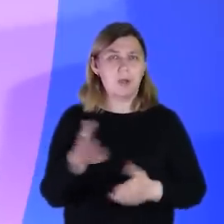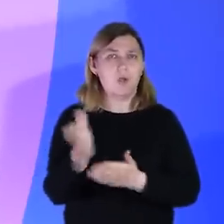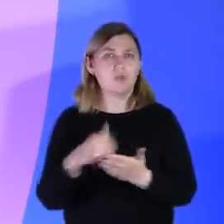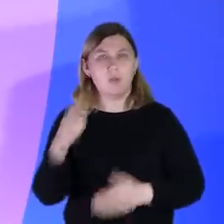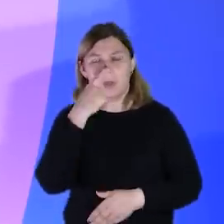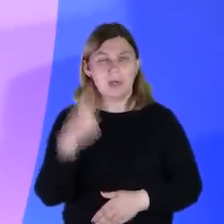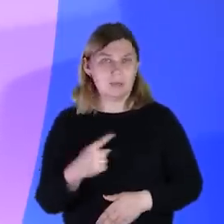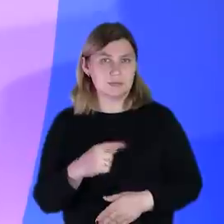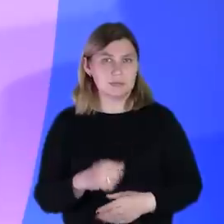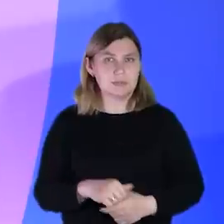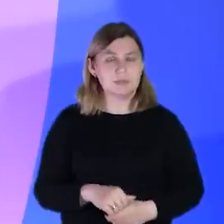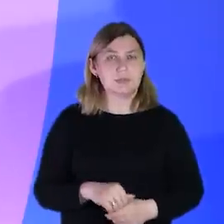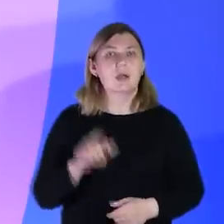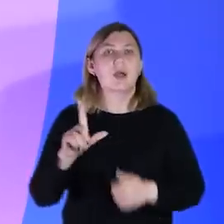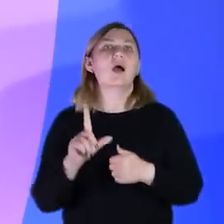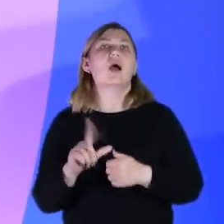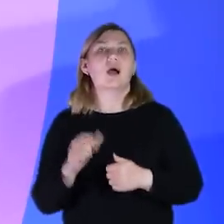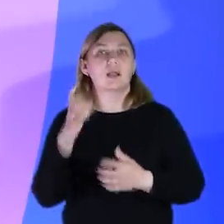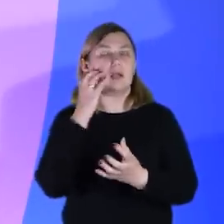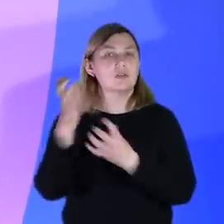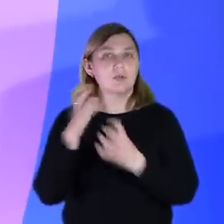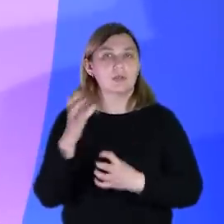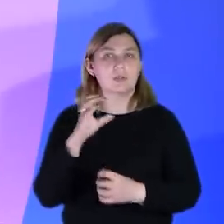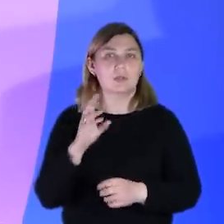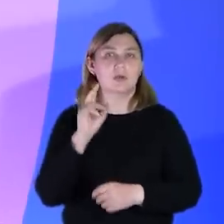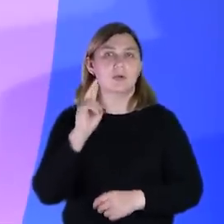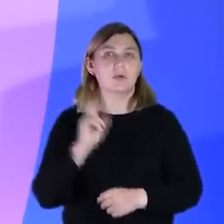radzieckich, pogranicznych oczywiście. Ale zwiad WOP-u korzystał z pewnych doświadczeń,